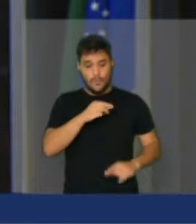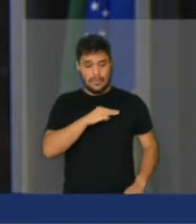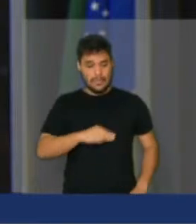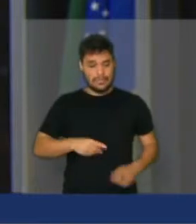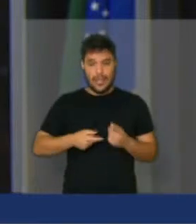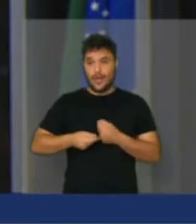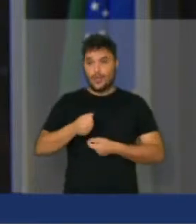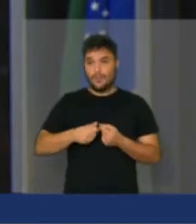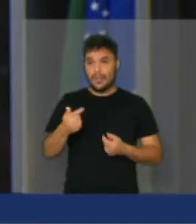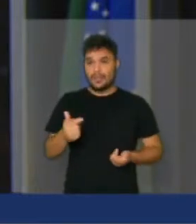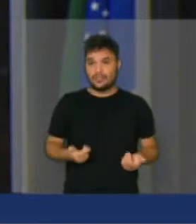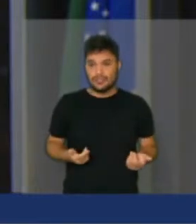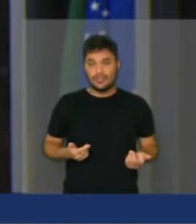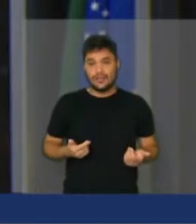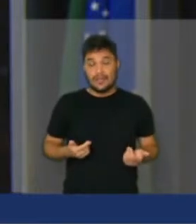ALGUÉM QUE É RESPONSÁVEL EM CUIDAR DA NOSSA MOEDA, EM